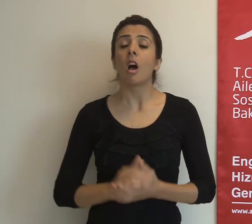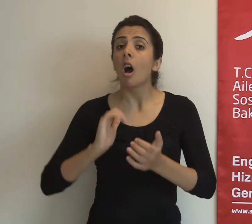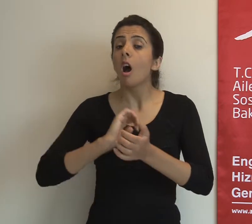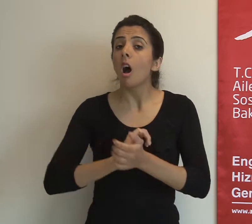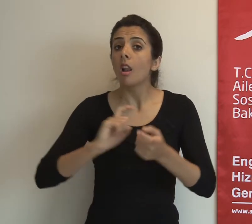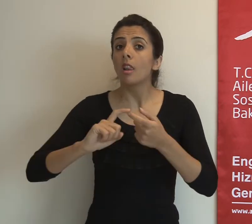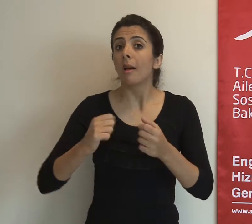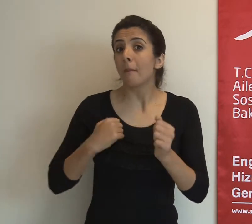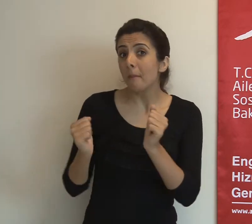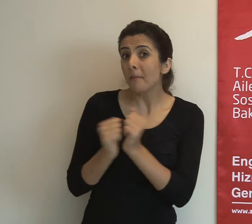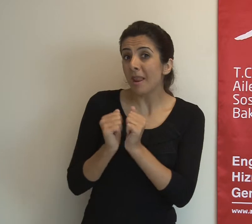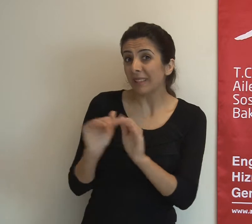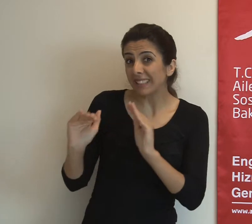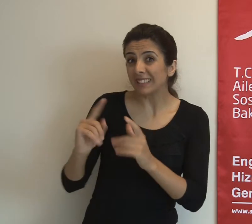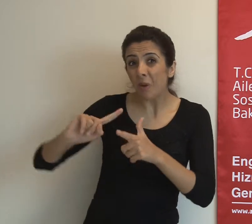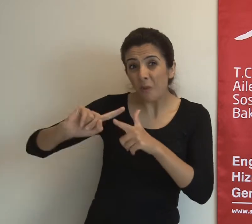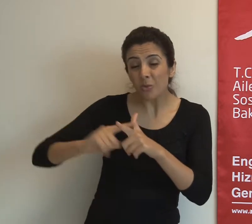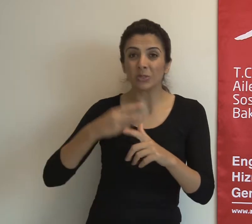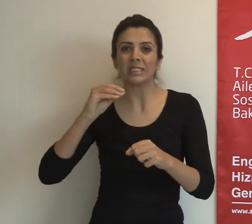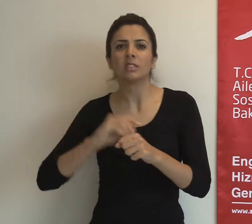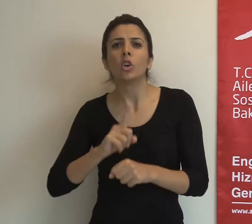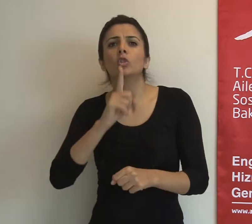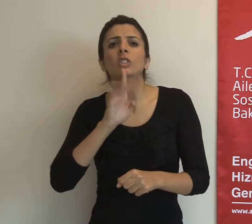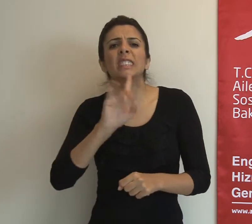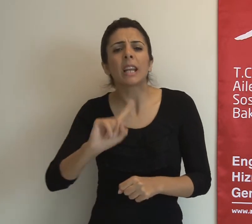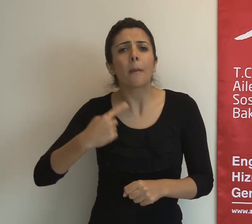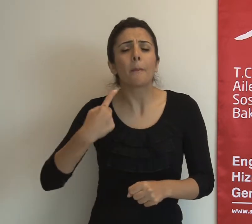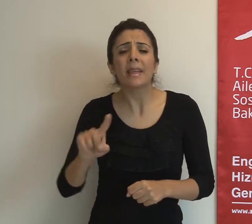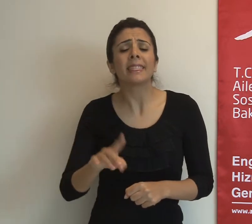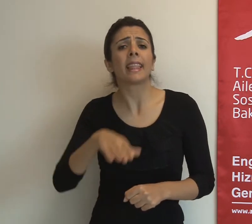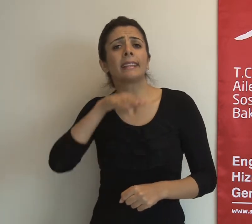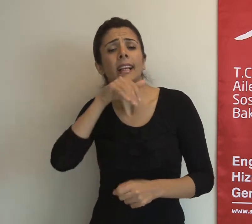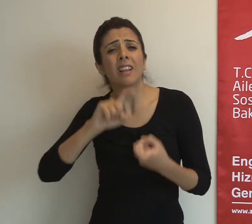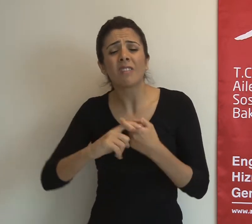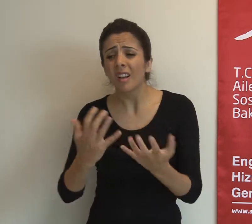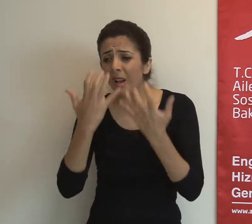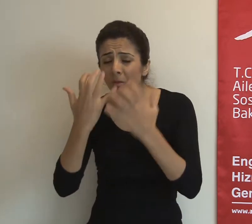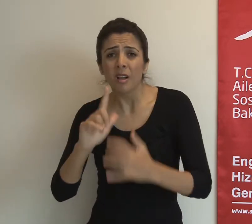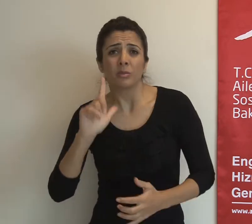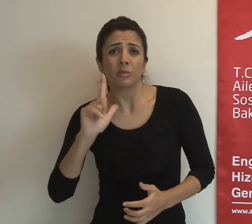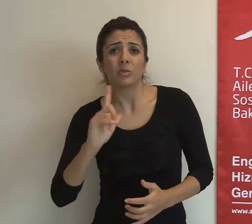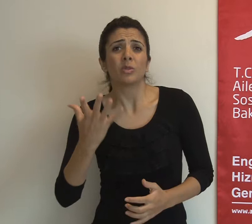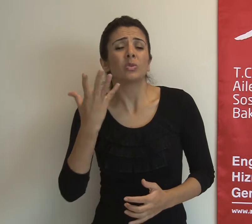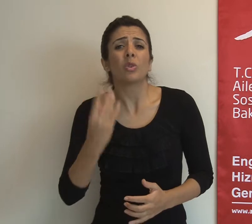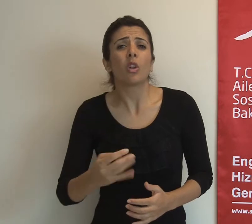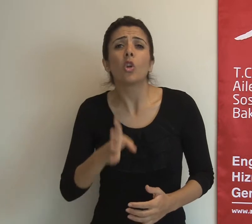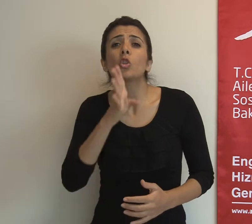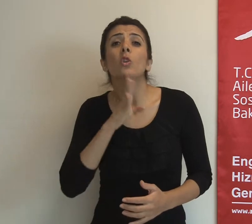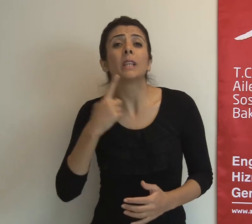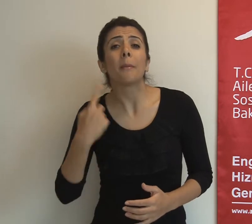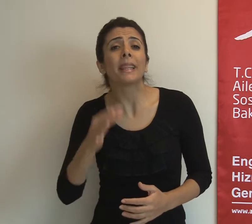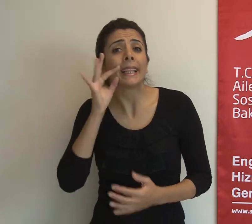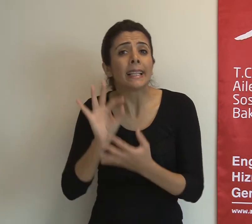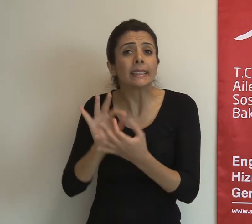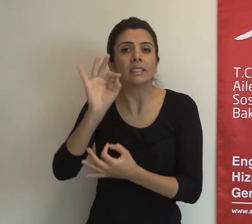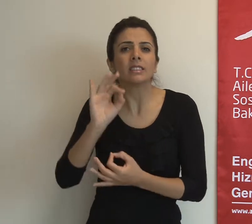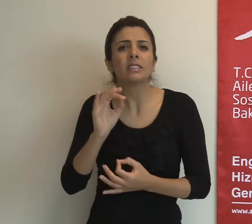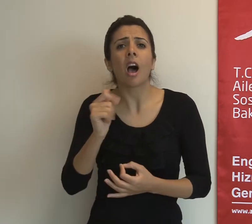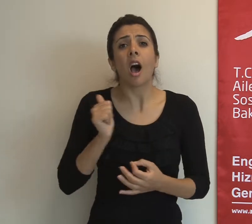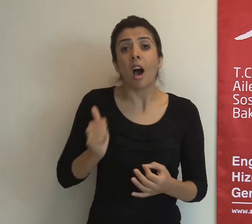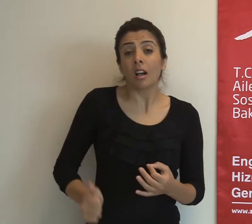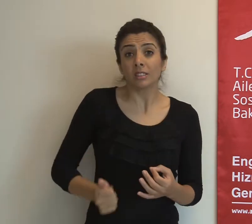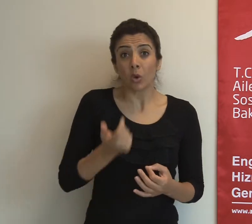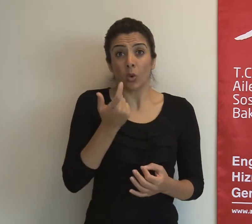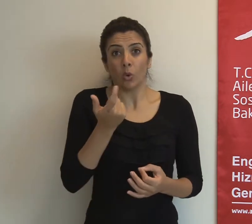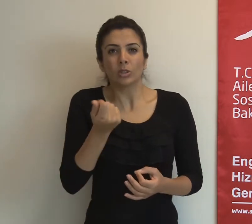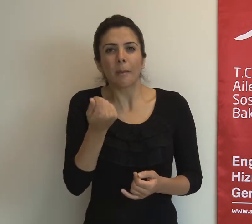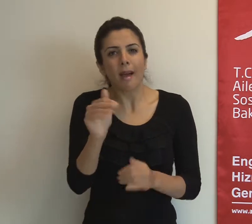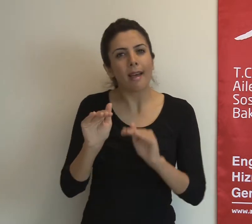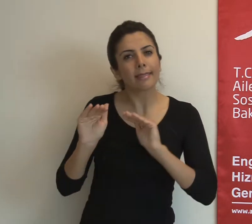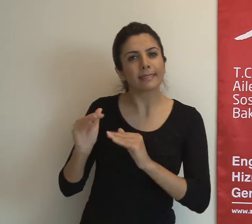Aile yanında destek projesiyle 140 bini yaşlı ve bakıma muhtaç 400 bin kişiye asgari ücretle mali destekte